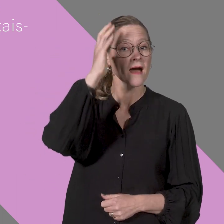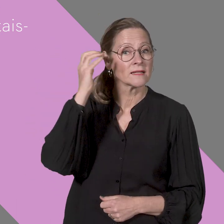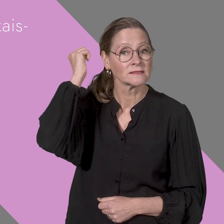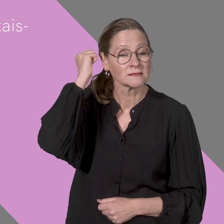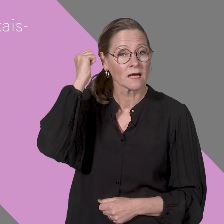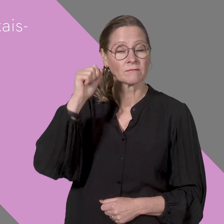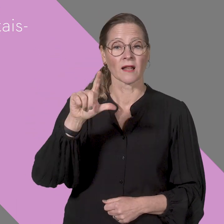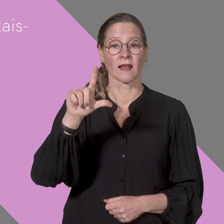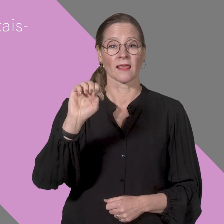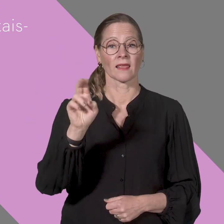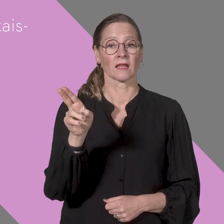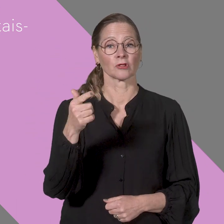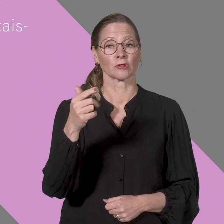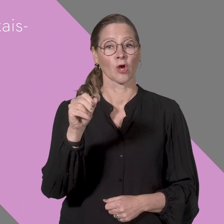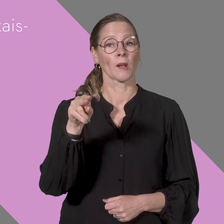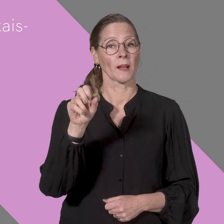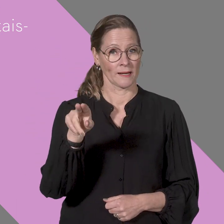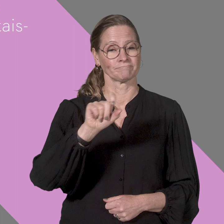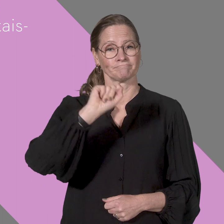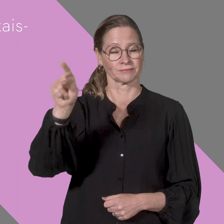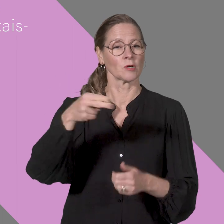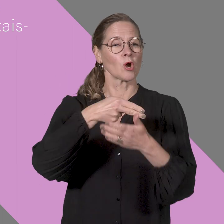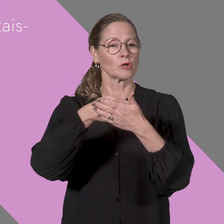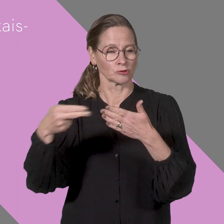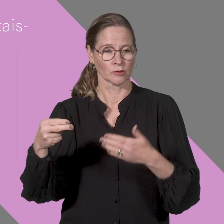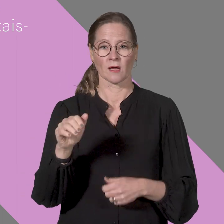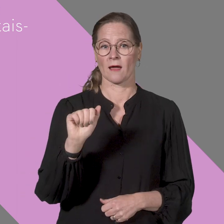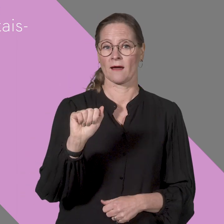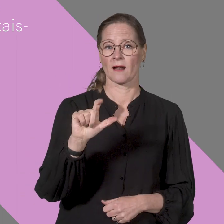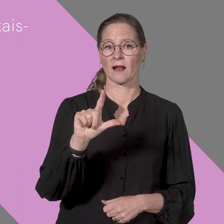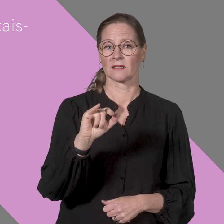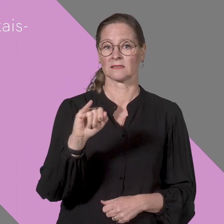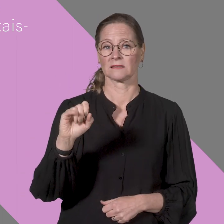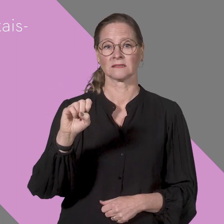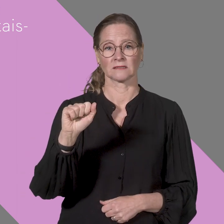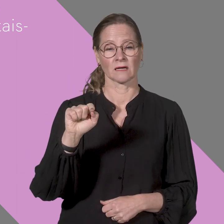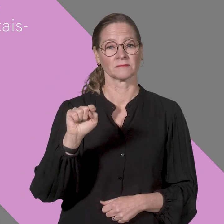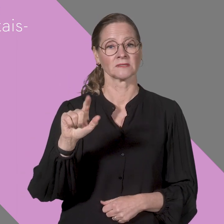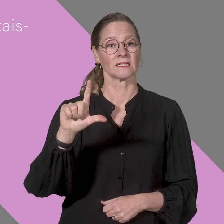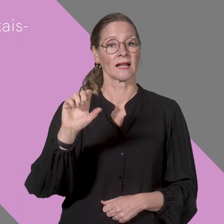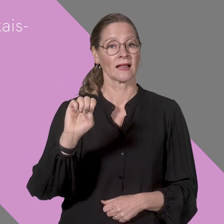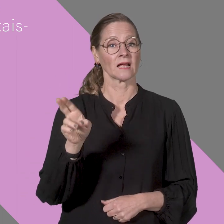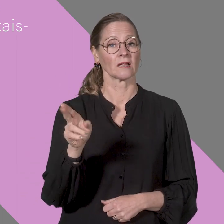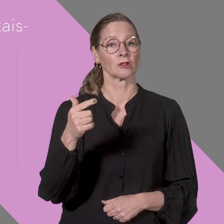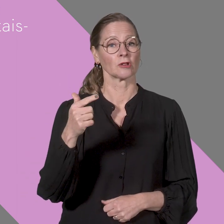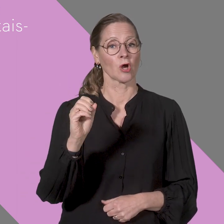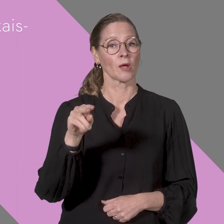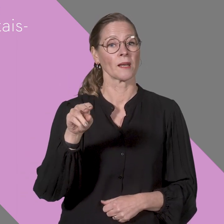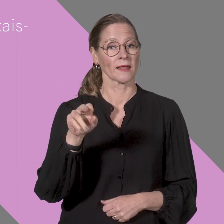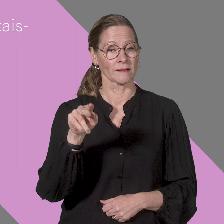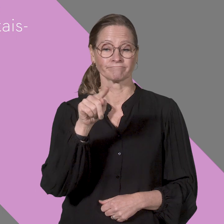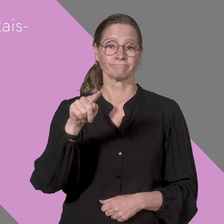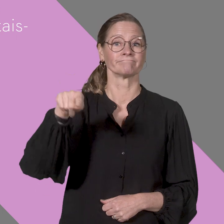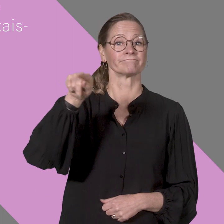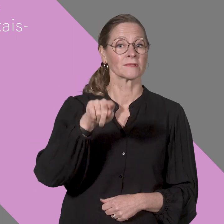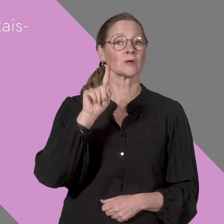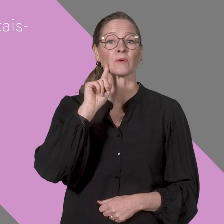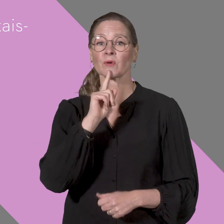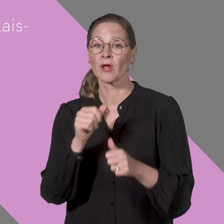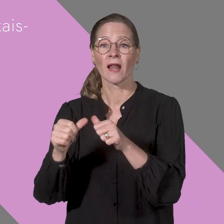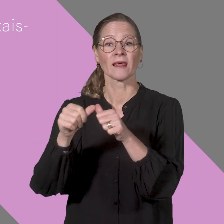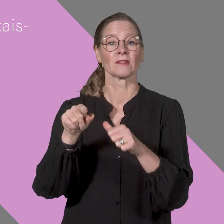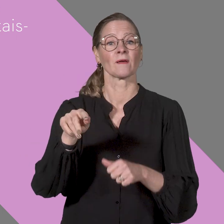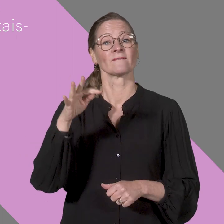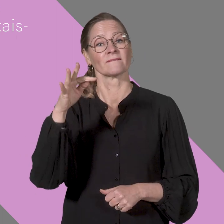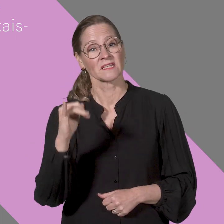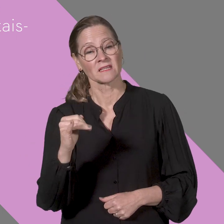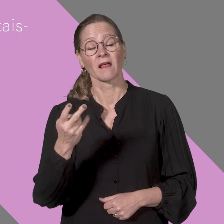Aliisa Lehtoselle osoitteeseen aliisa.lehtonen@kuurojenliitto.fi -